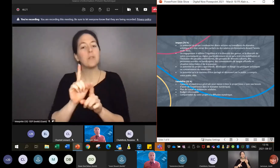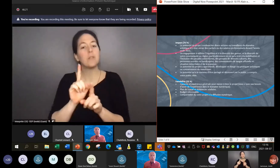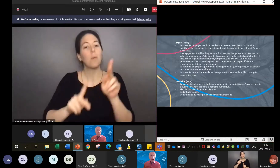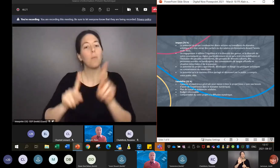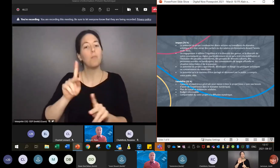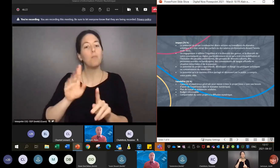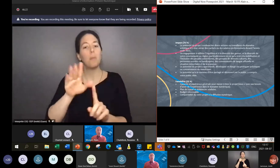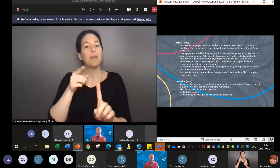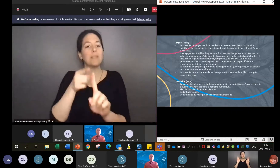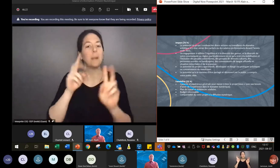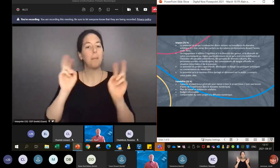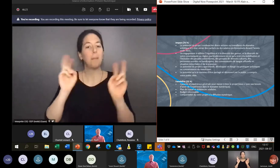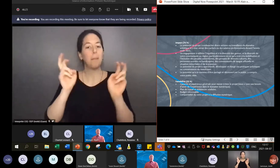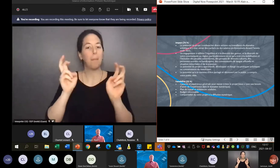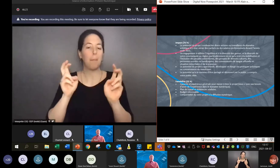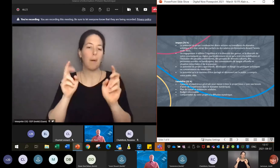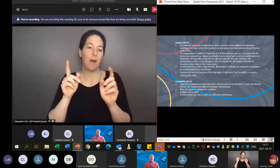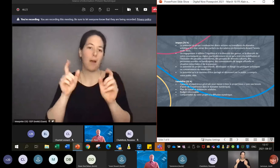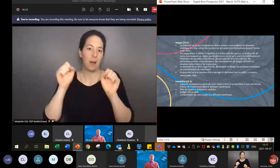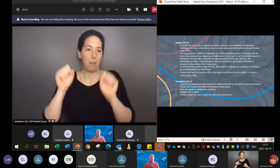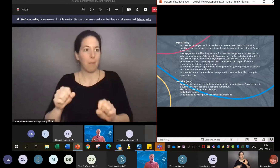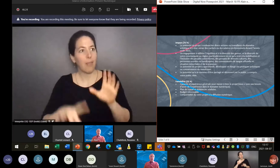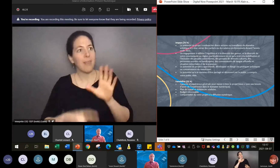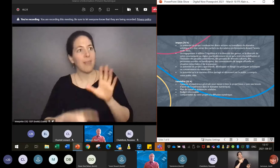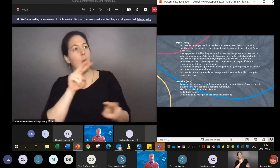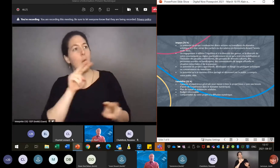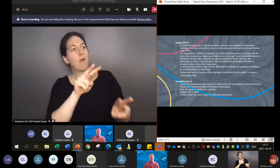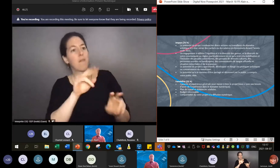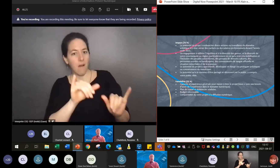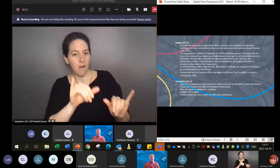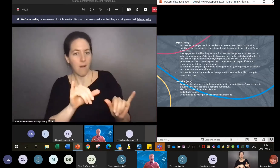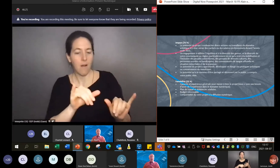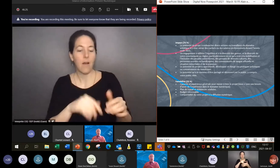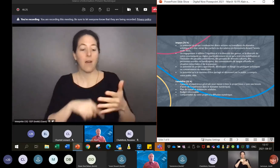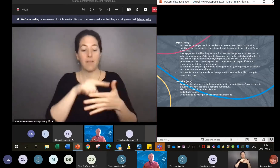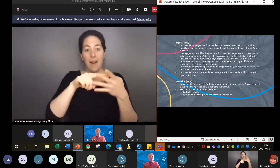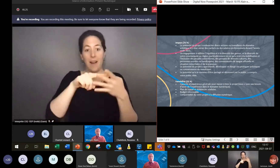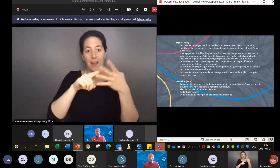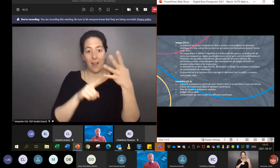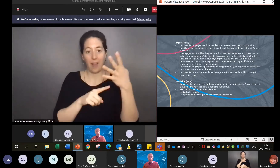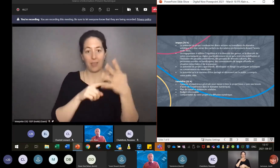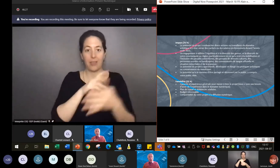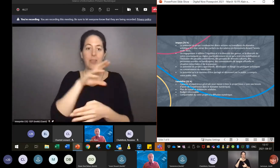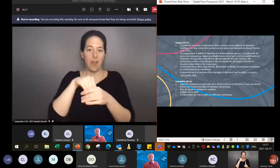Donc ces quatre éléments-là font partie de l’impact